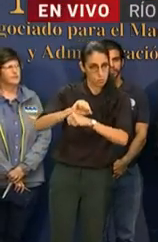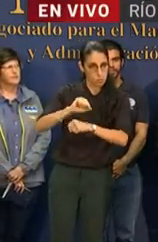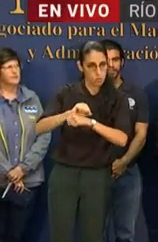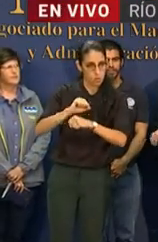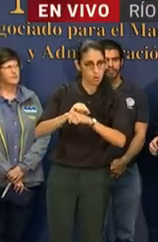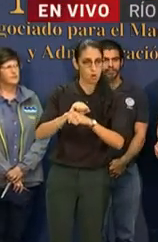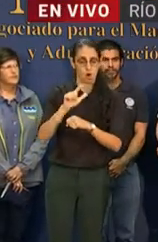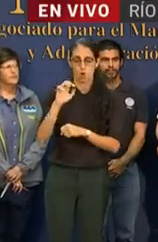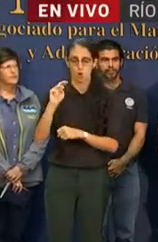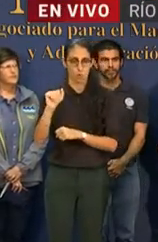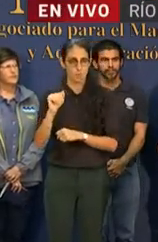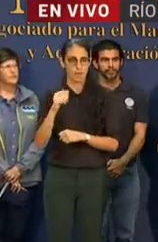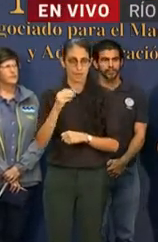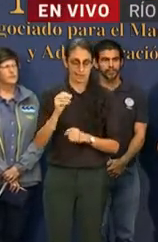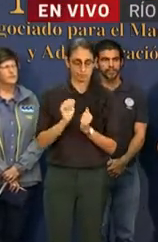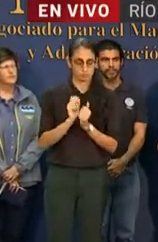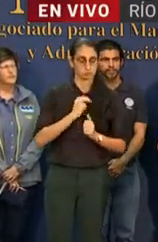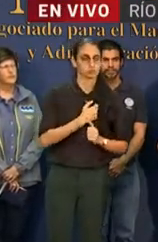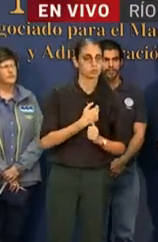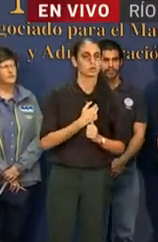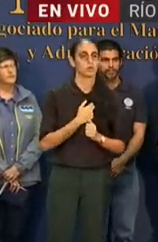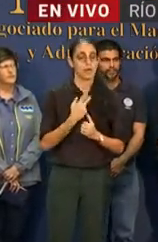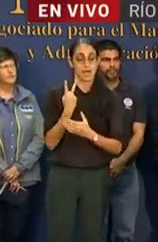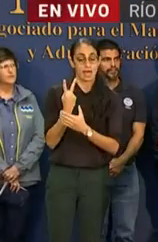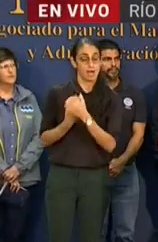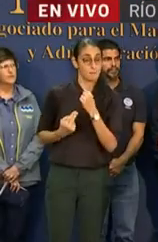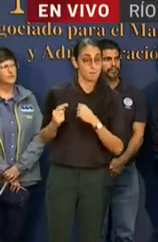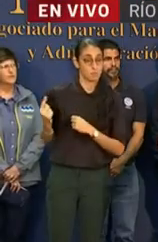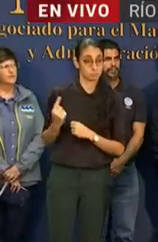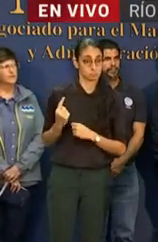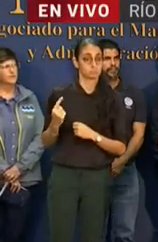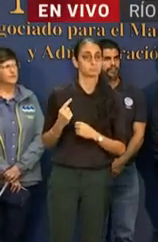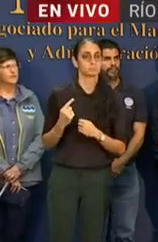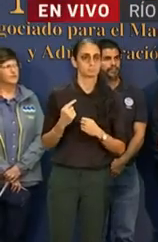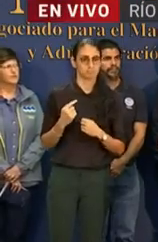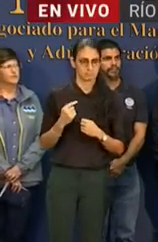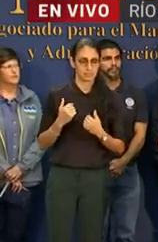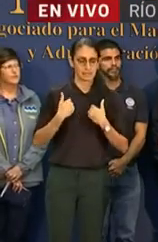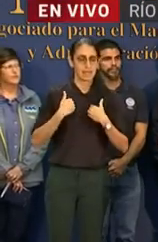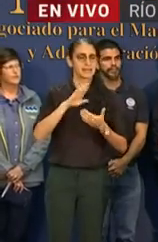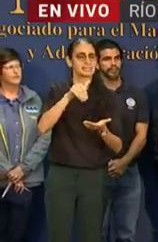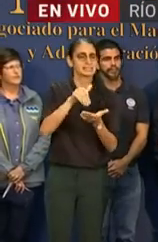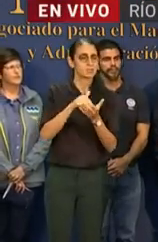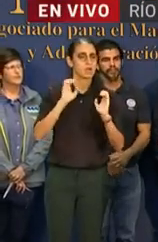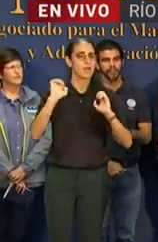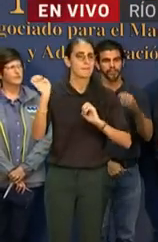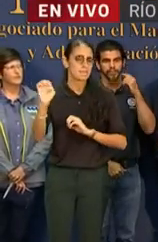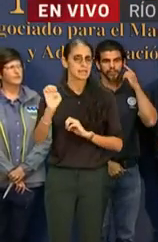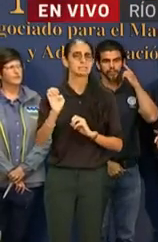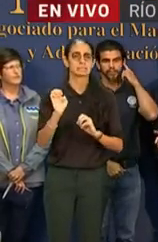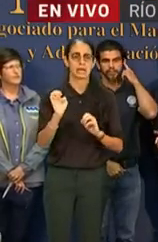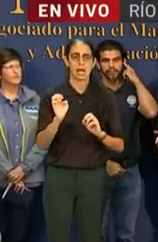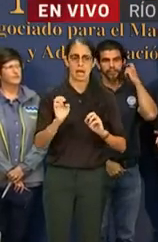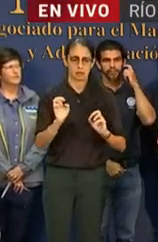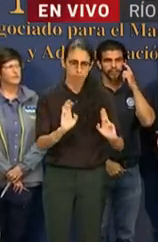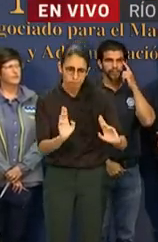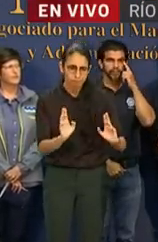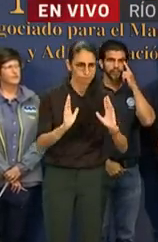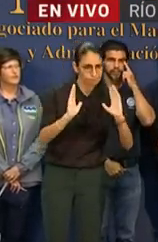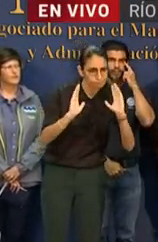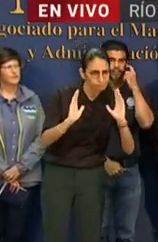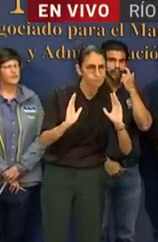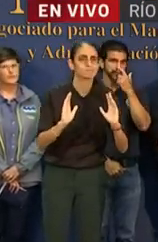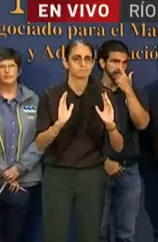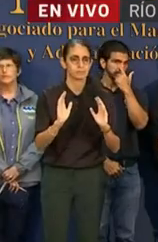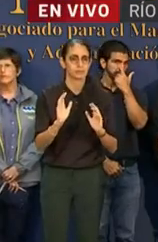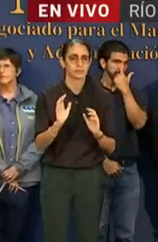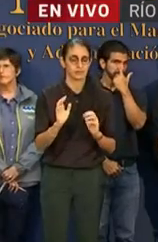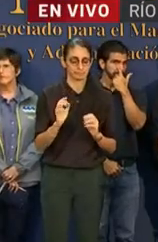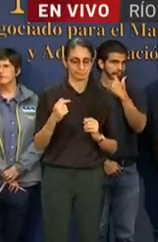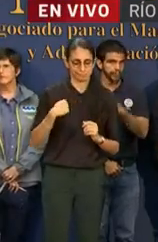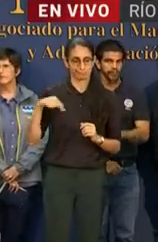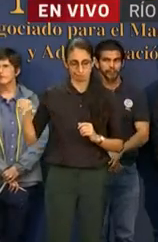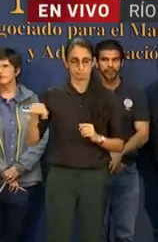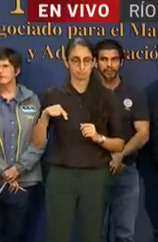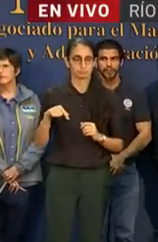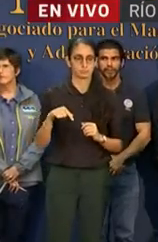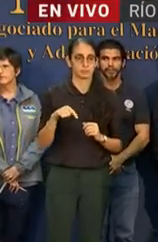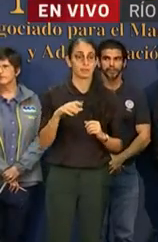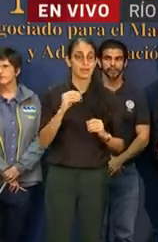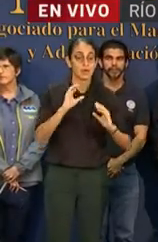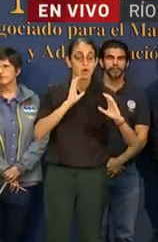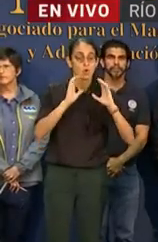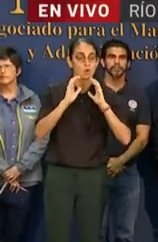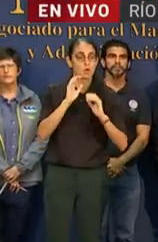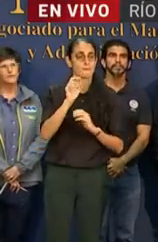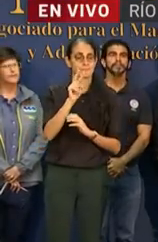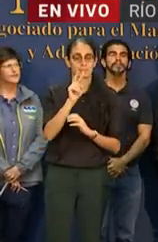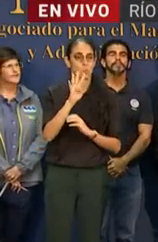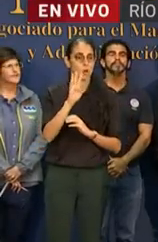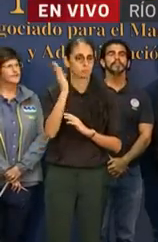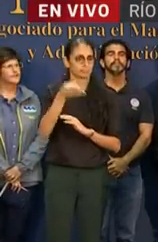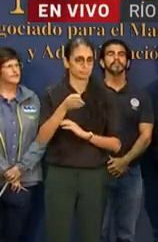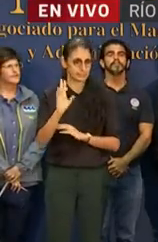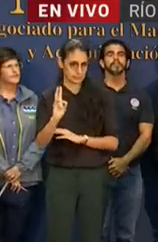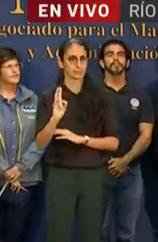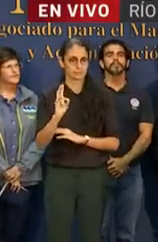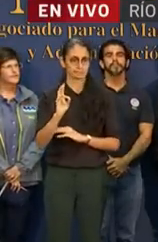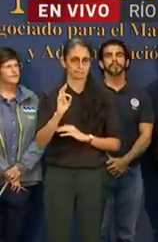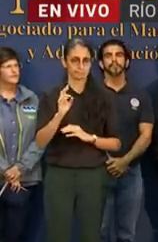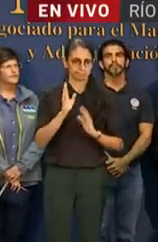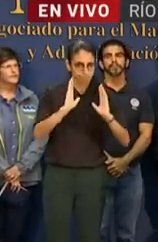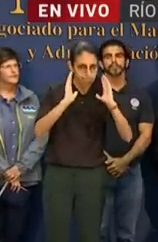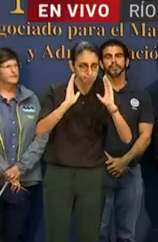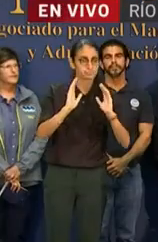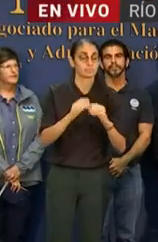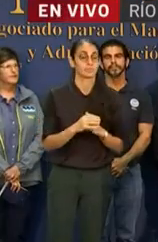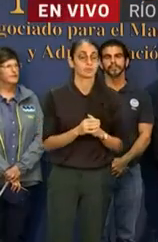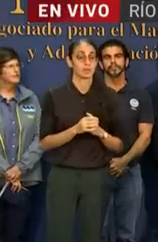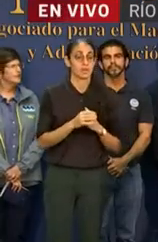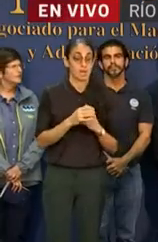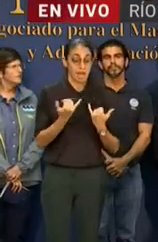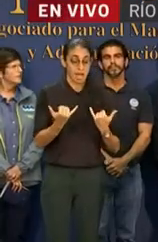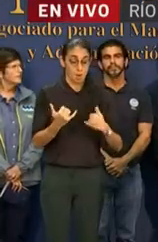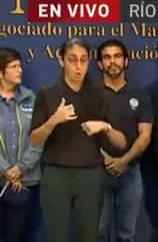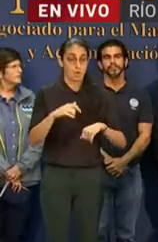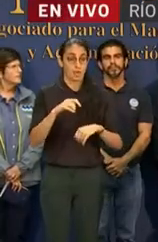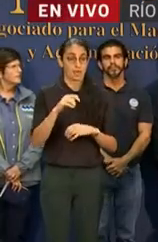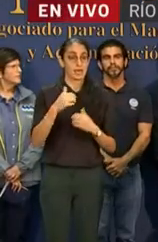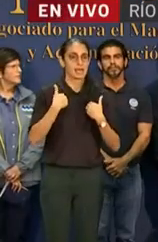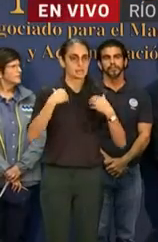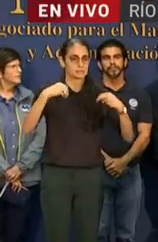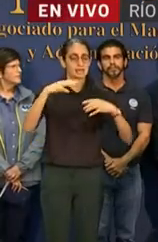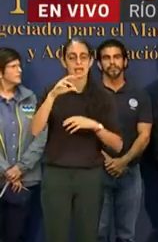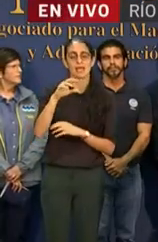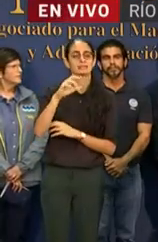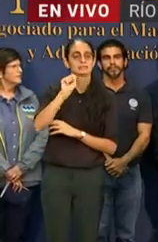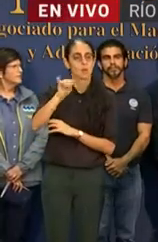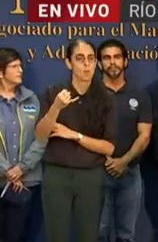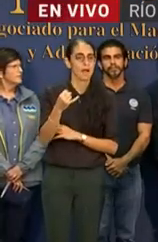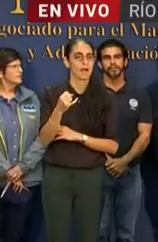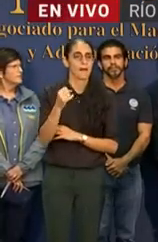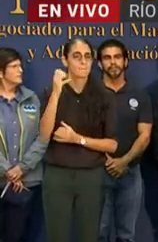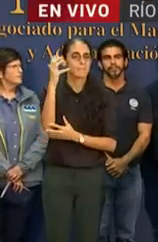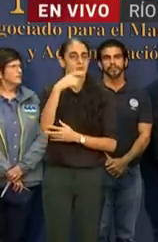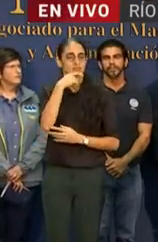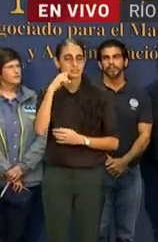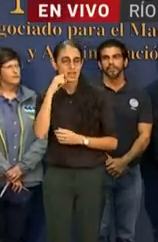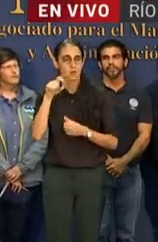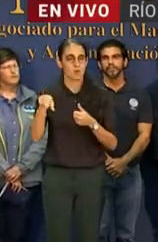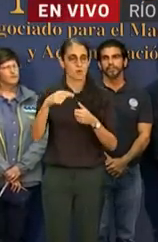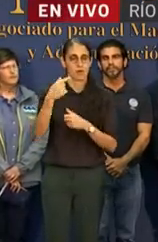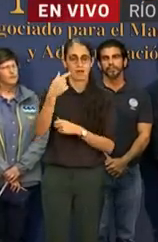POSIBLE.